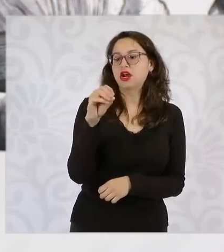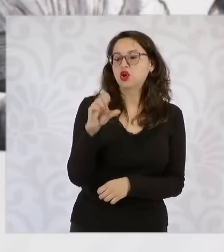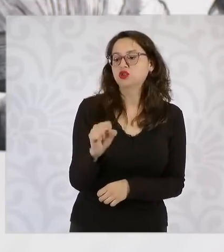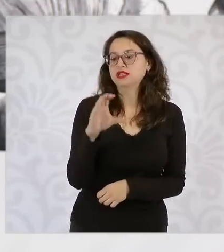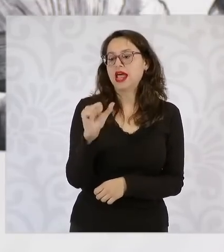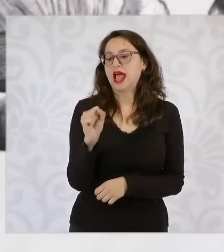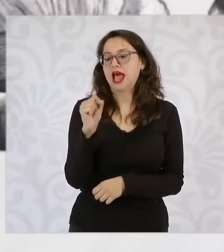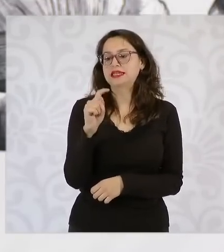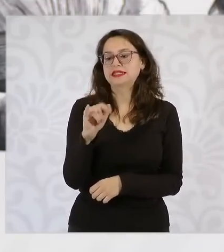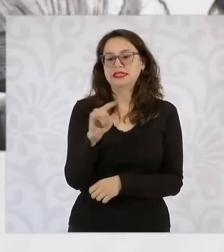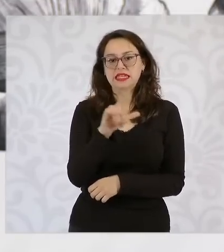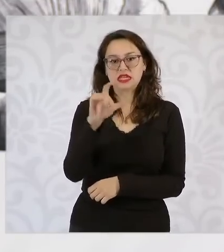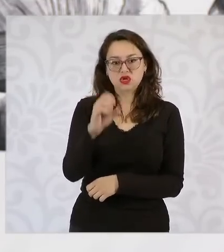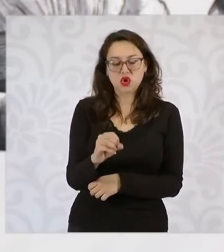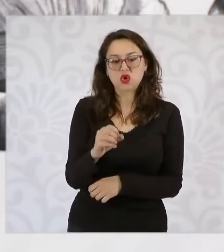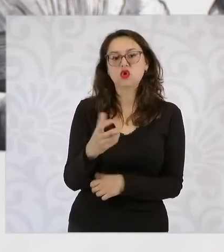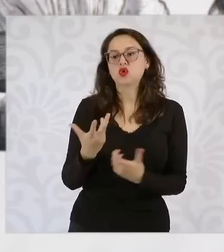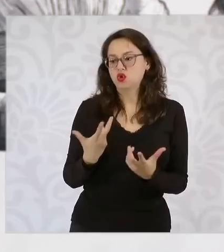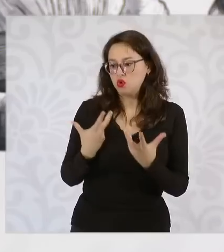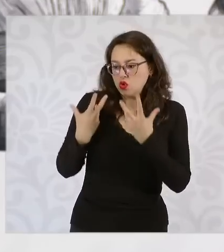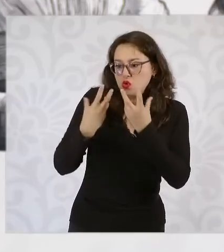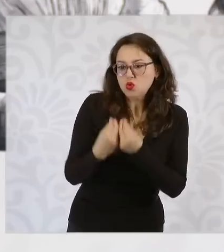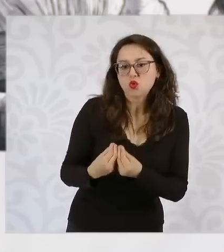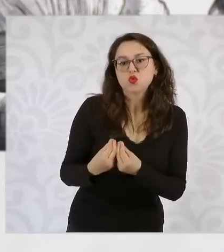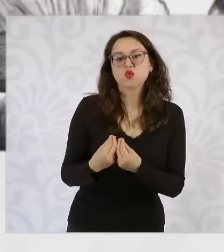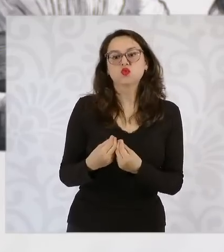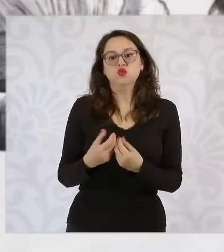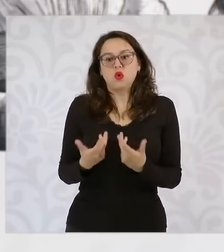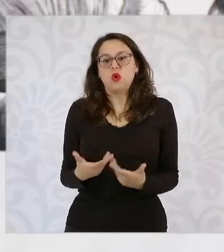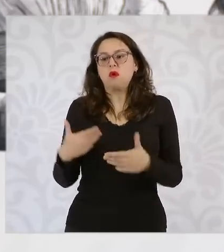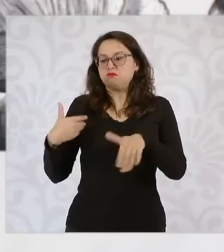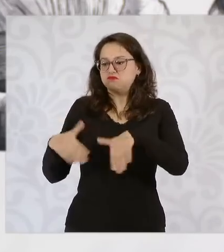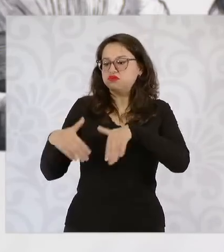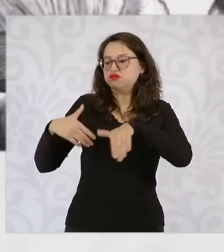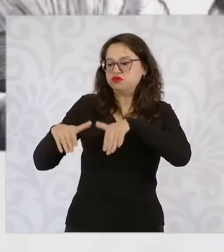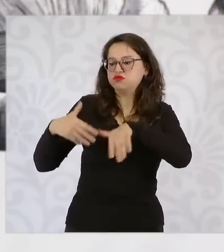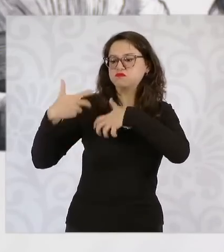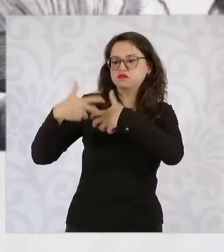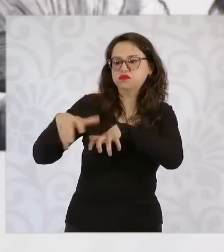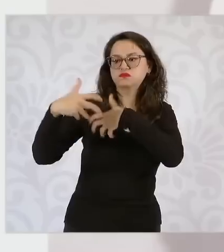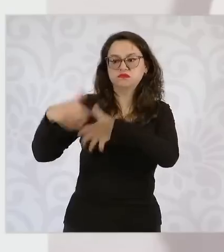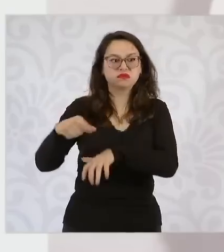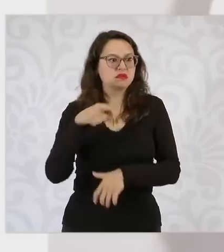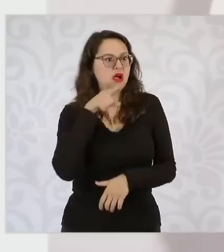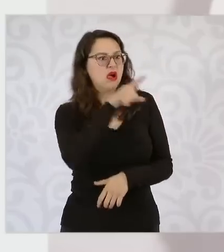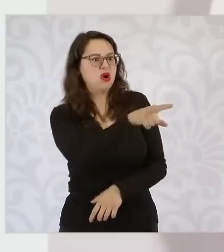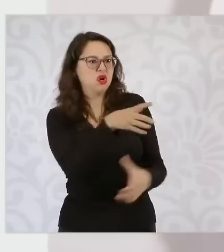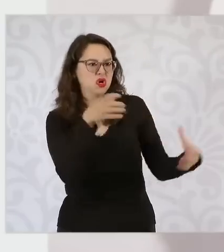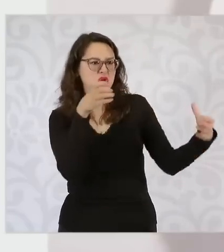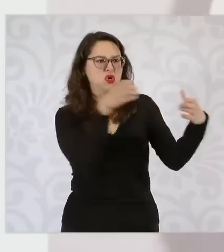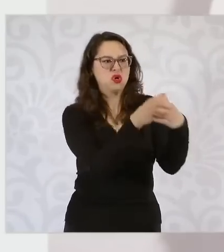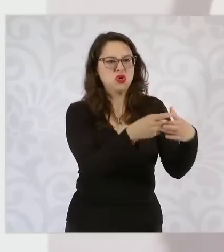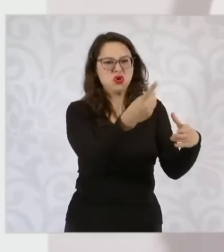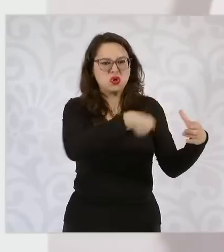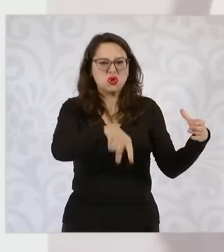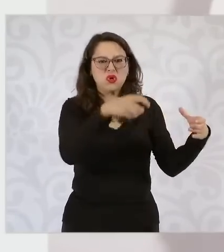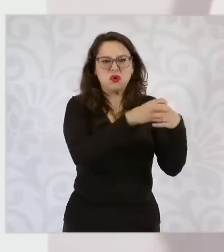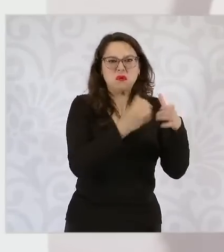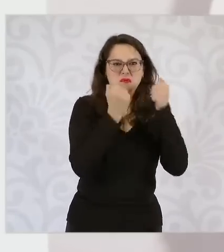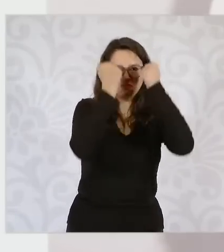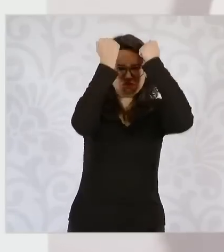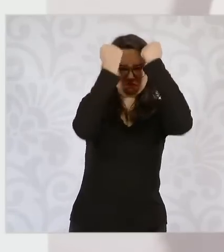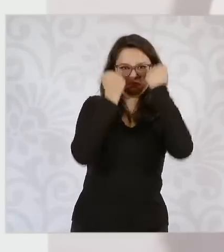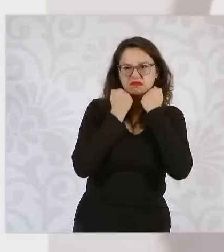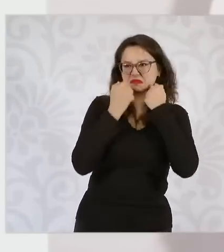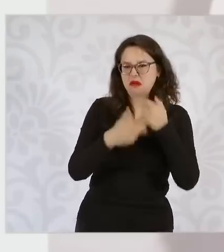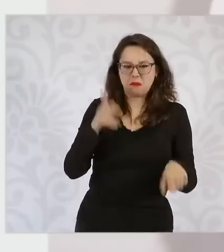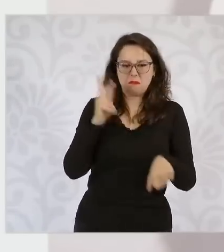nos un grupo de porros que habían sido contratados eh nos apedrearon